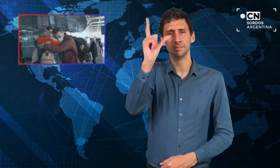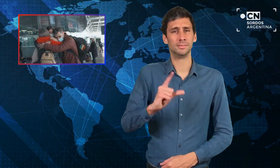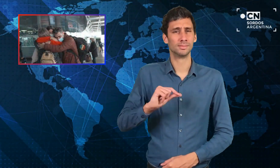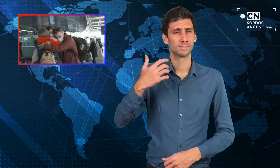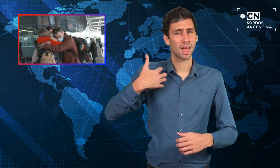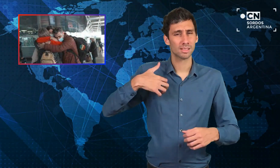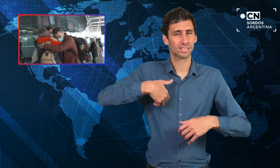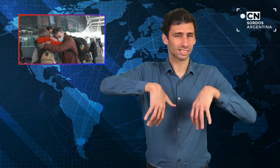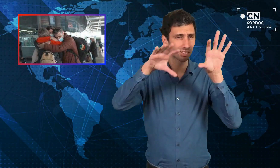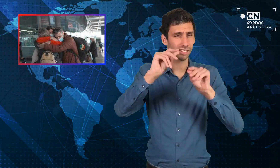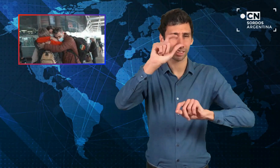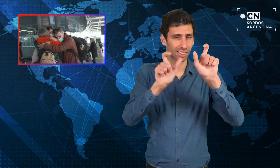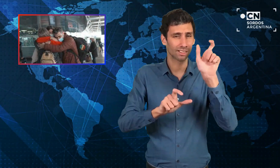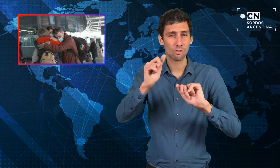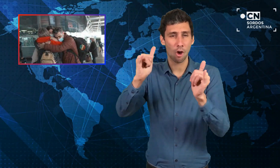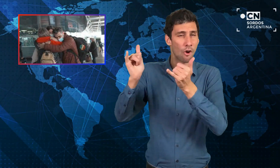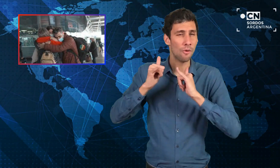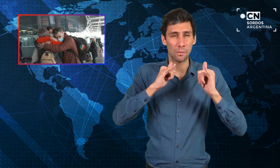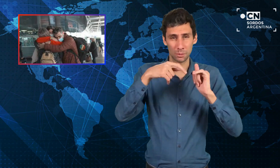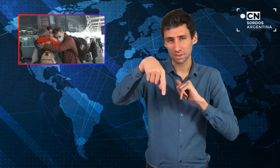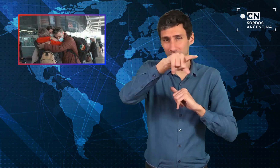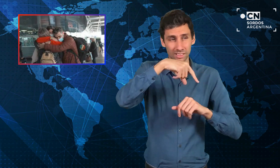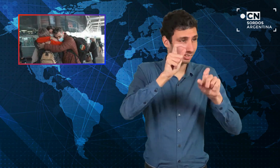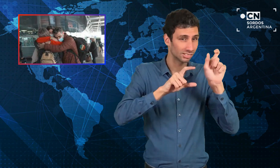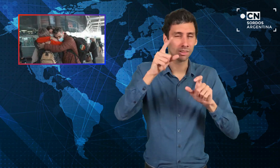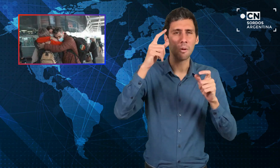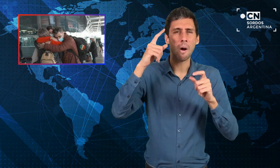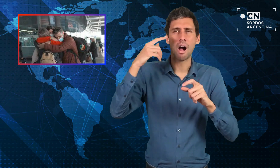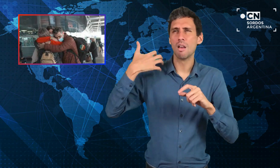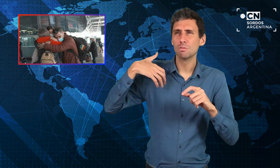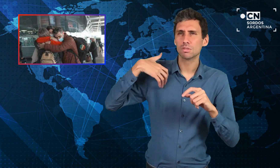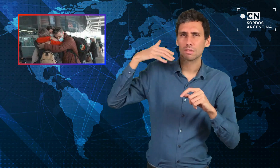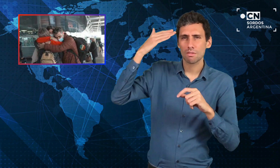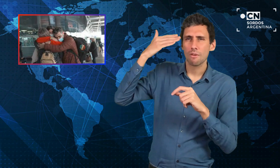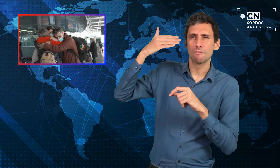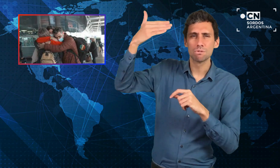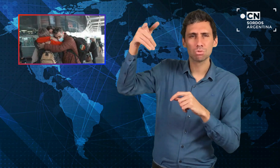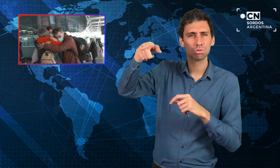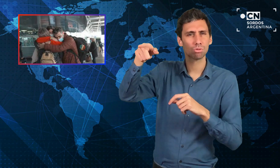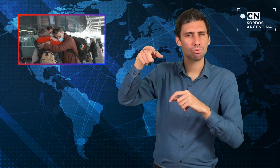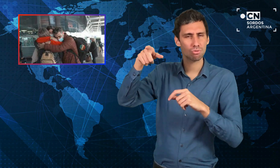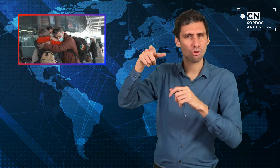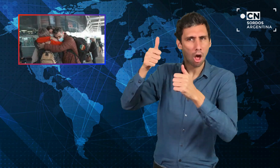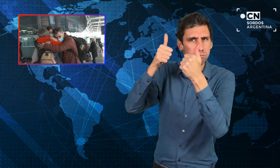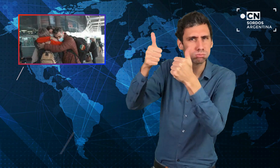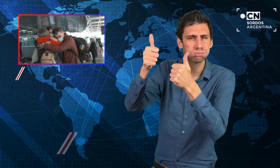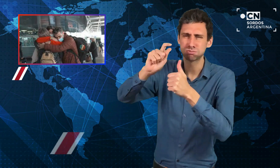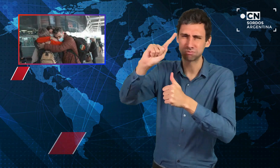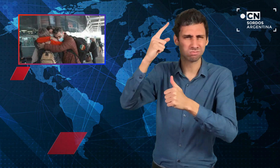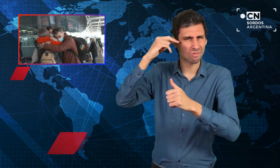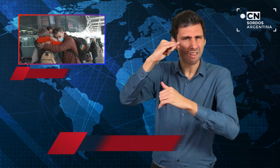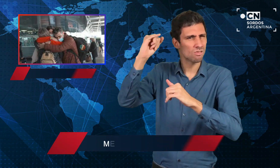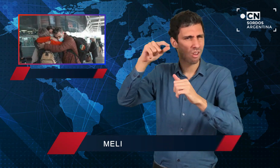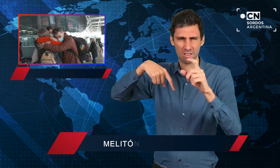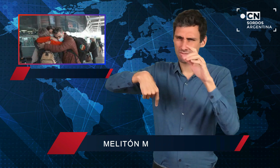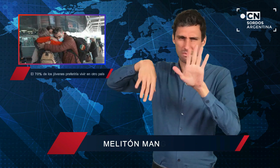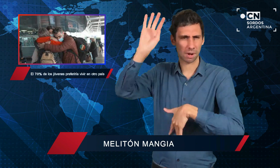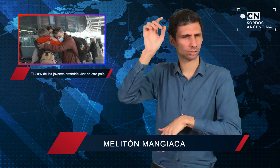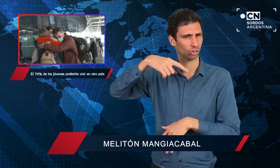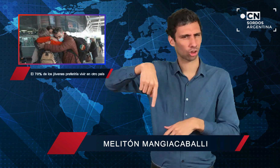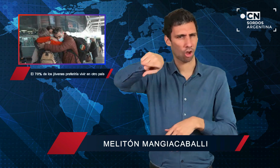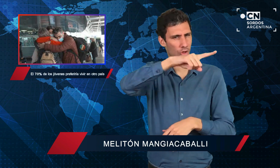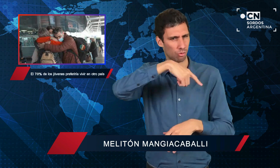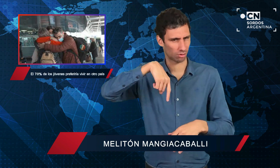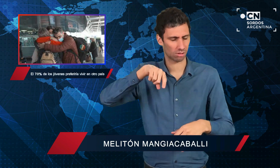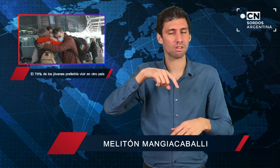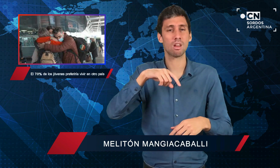Más de la mitad de los argentinos no son optimistas respecto al futuro.